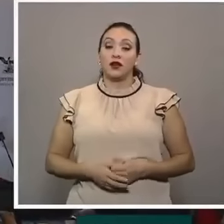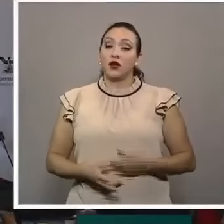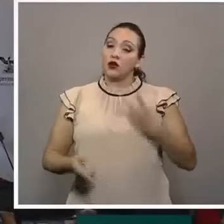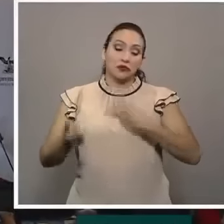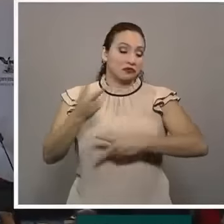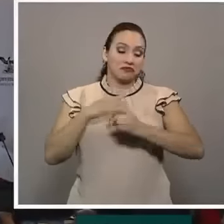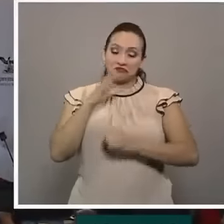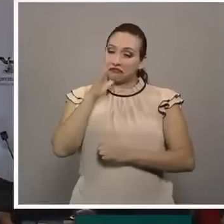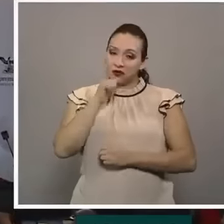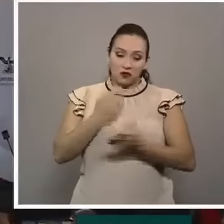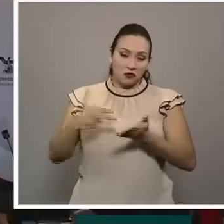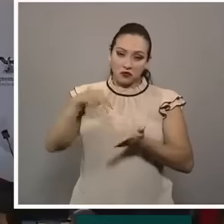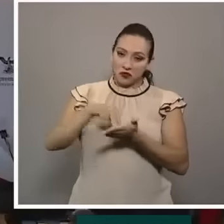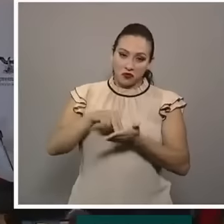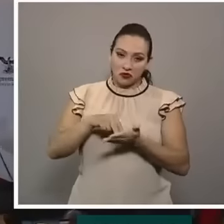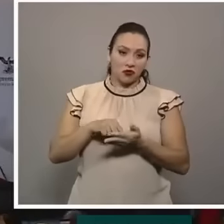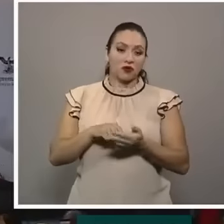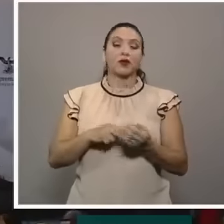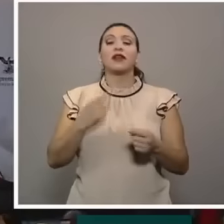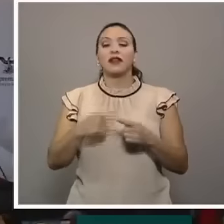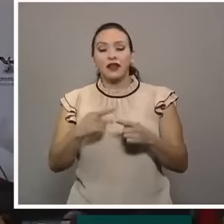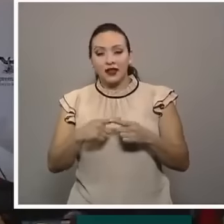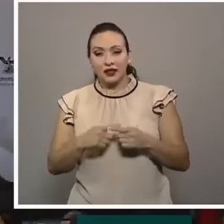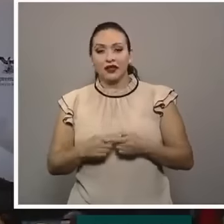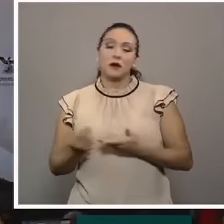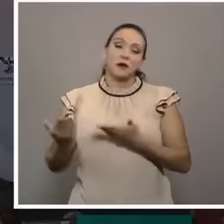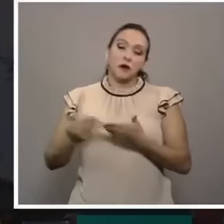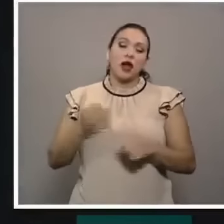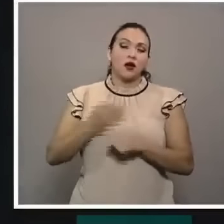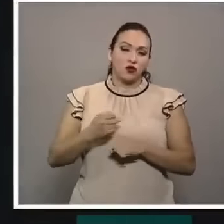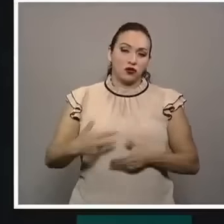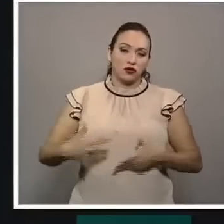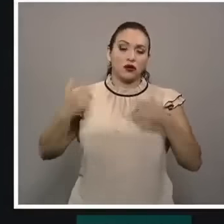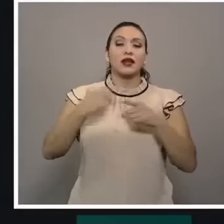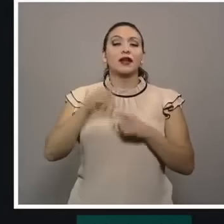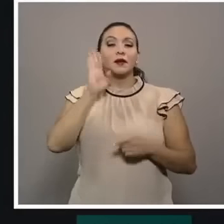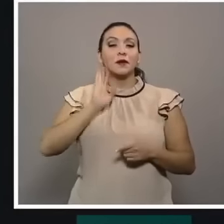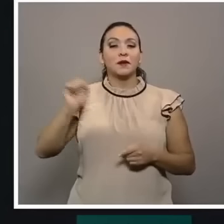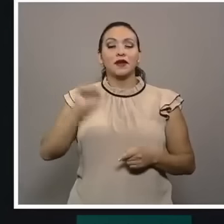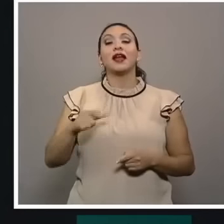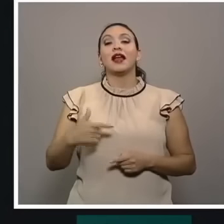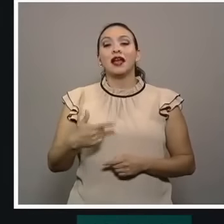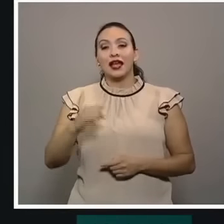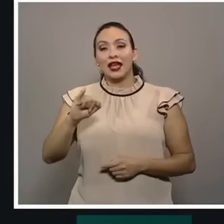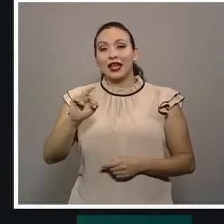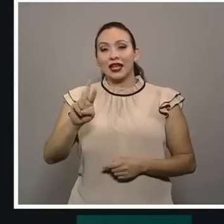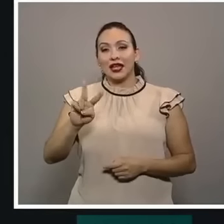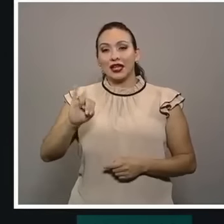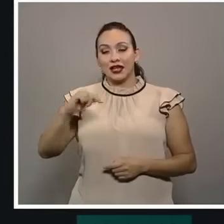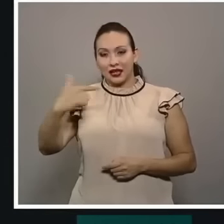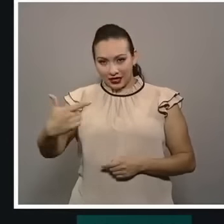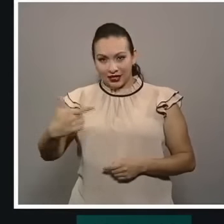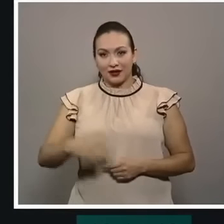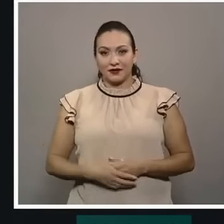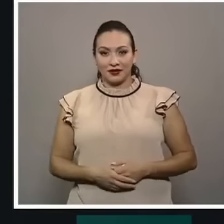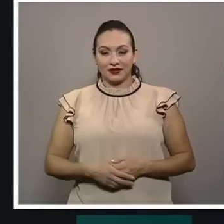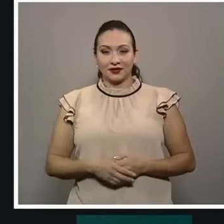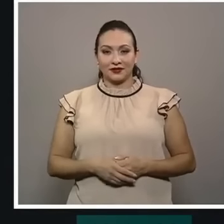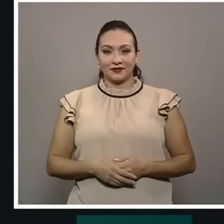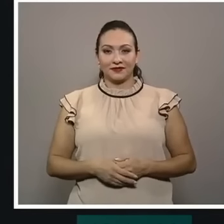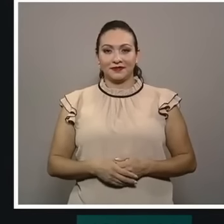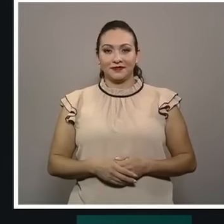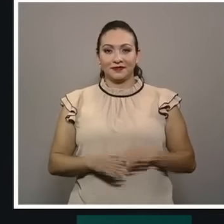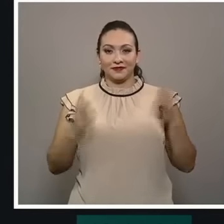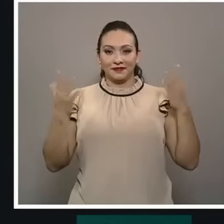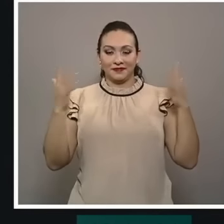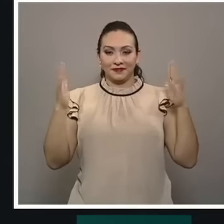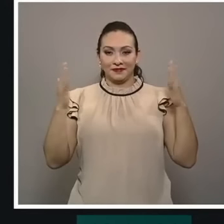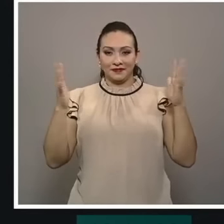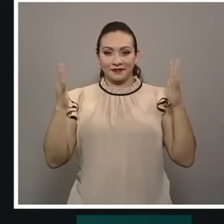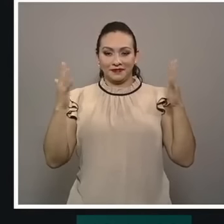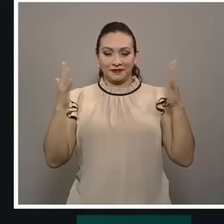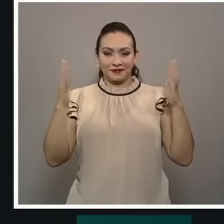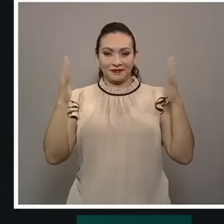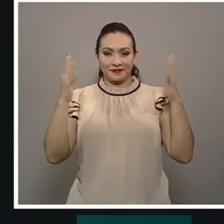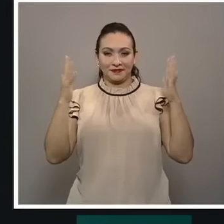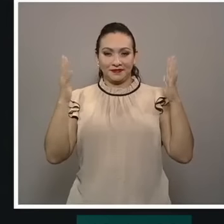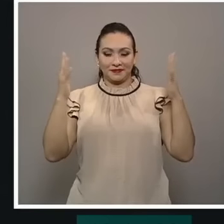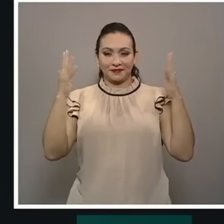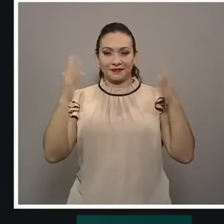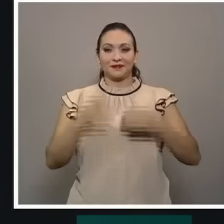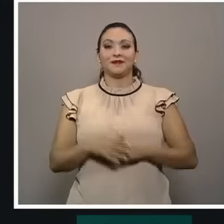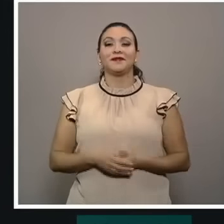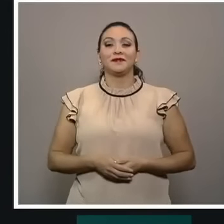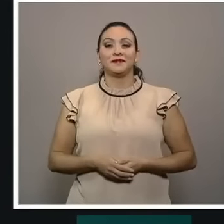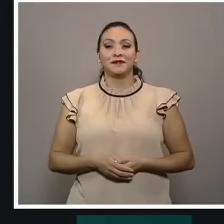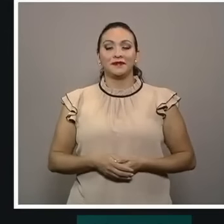pero están también eh a la distancia el ministro eh Irvin Espinoza Betanzo